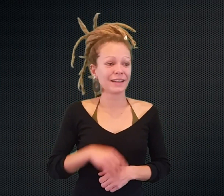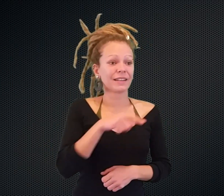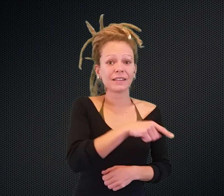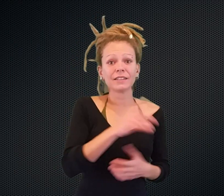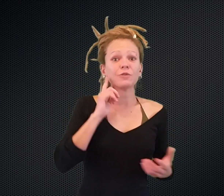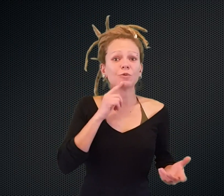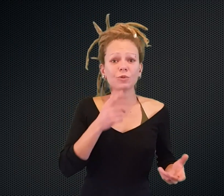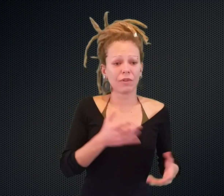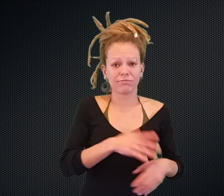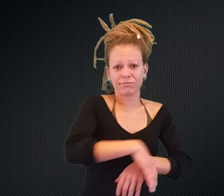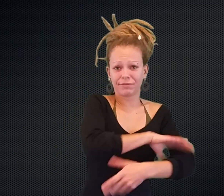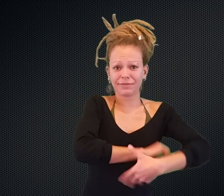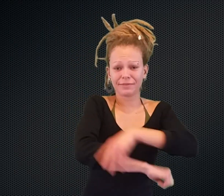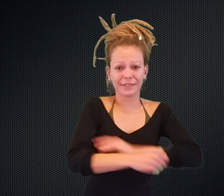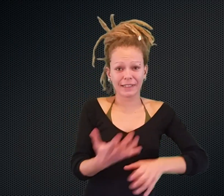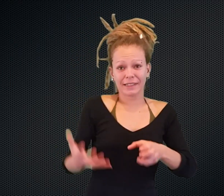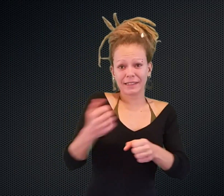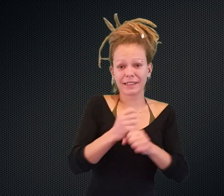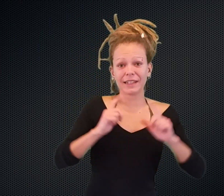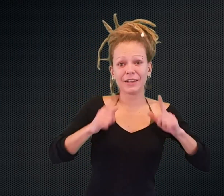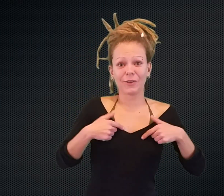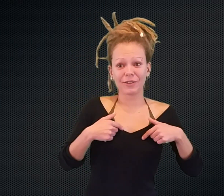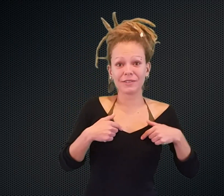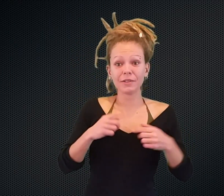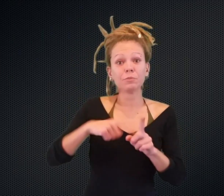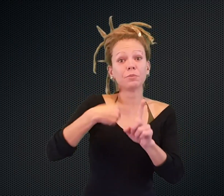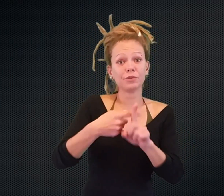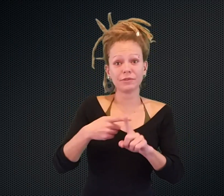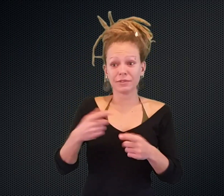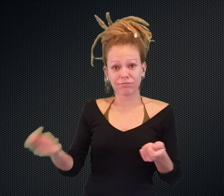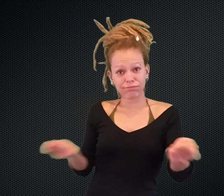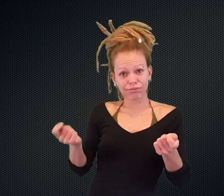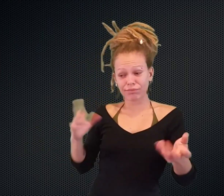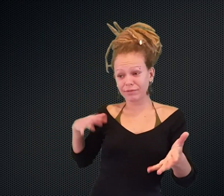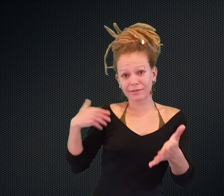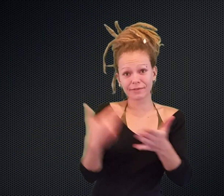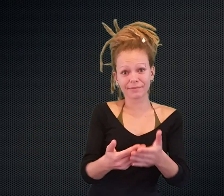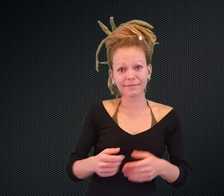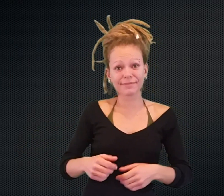Ces béninois Sourds ont retroussés leurs manches puis cette école s'est créée, et depuis, ils la gèrent.